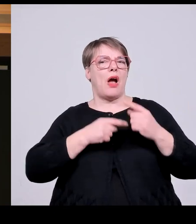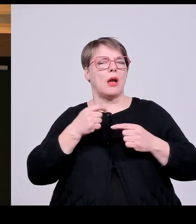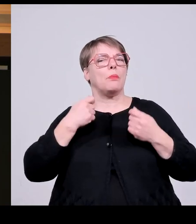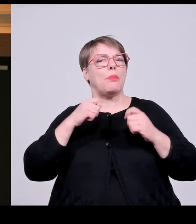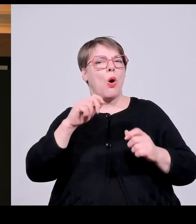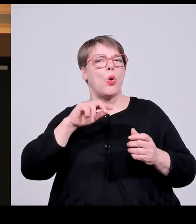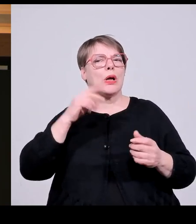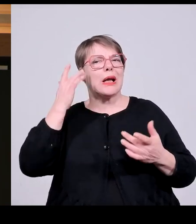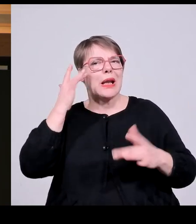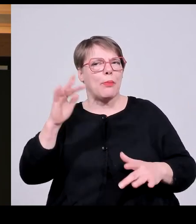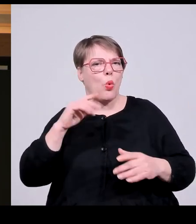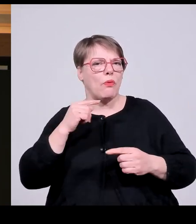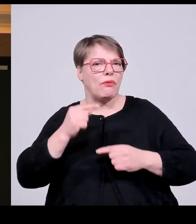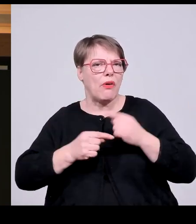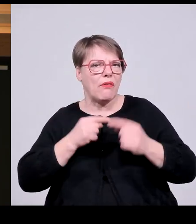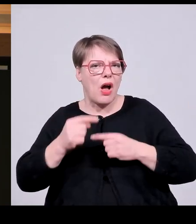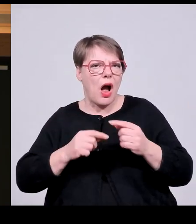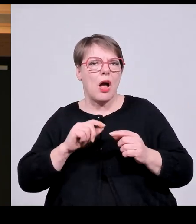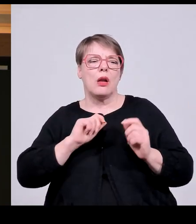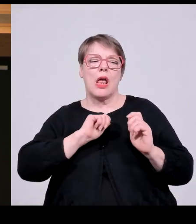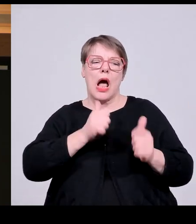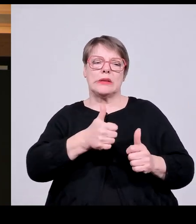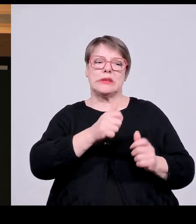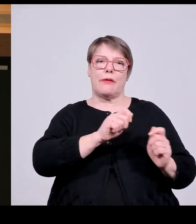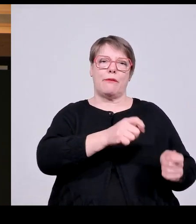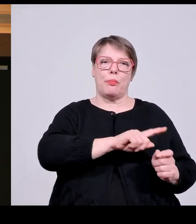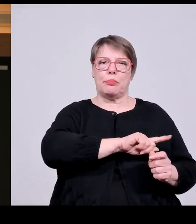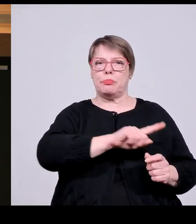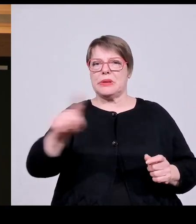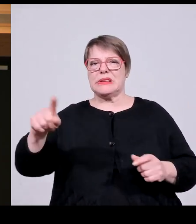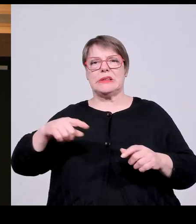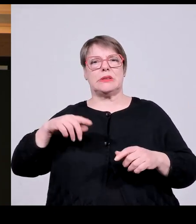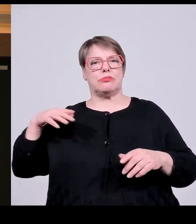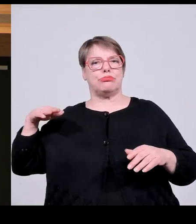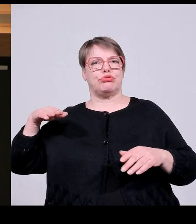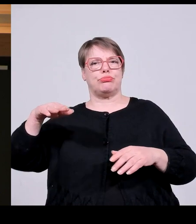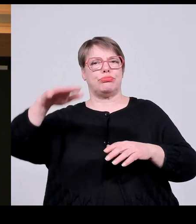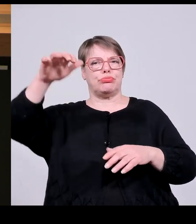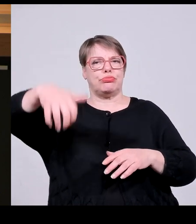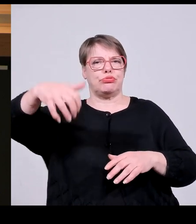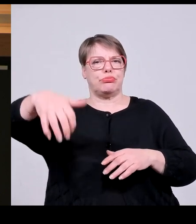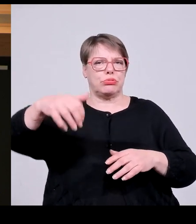unzähligen Einzel-Normen, die im Bau neben Recht inzwischen circa 20.000 einzelne